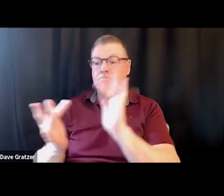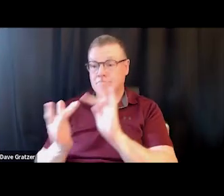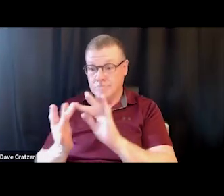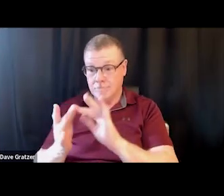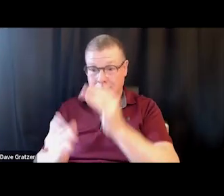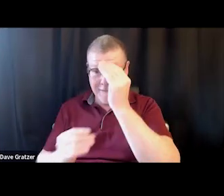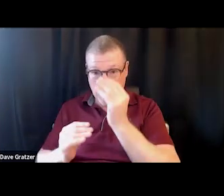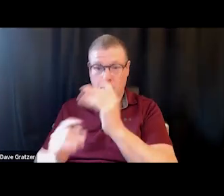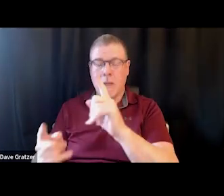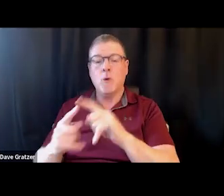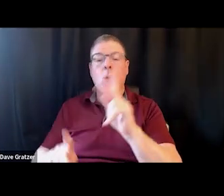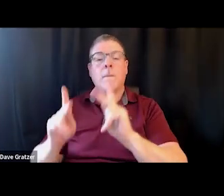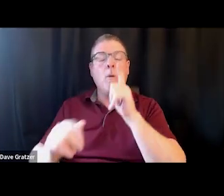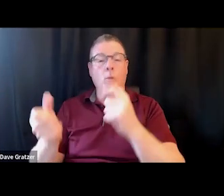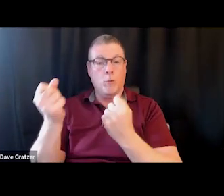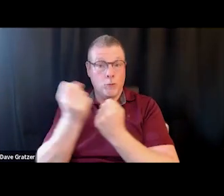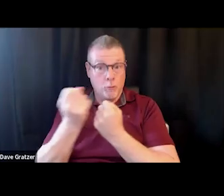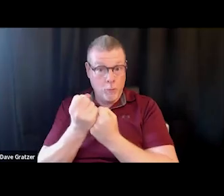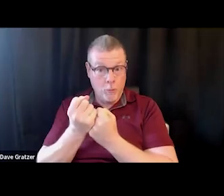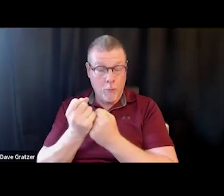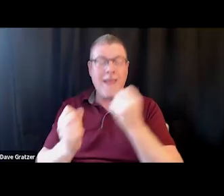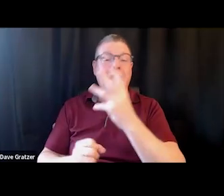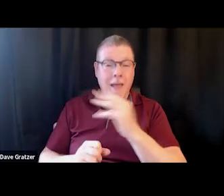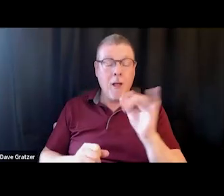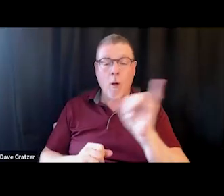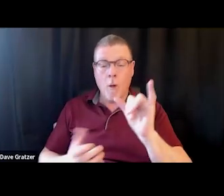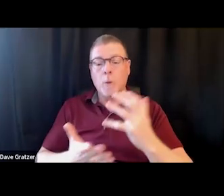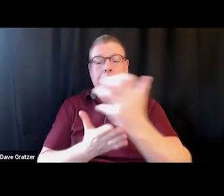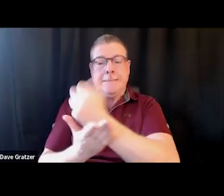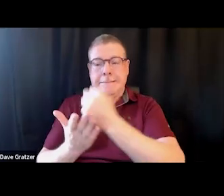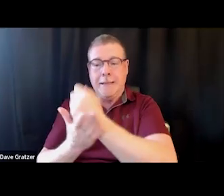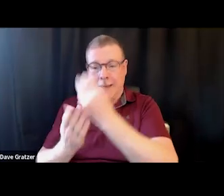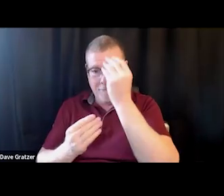para las personas que lo apoya y que necesita, y también reunir información que necesito para apoyarlo.